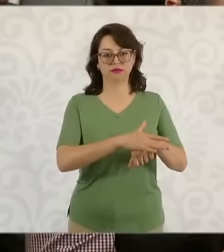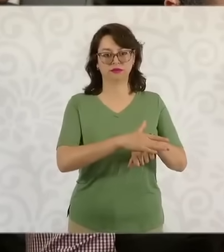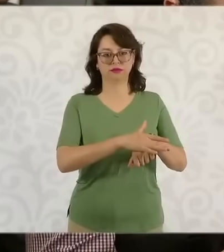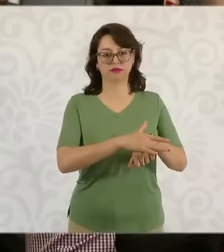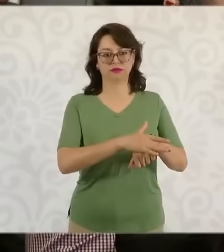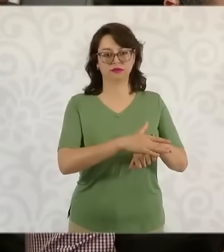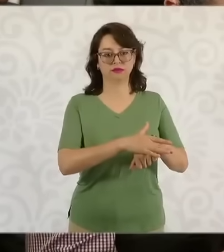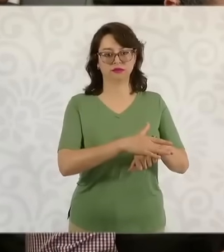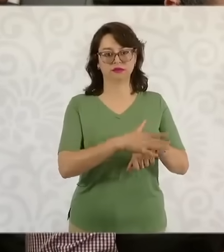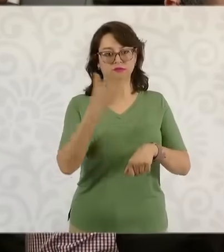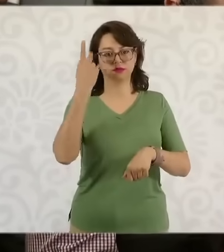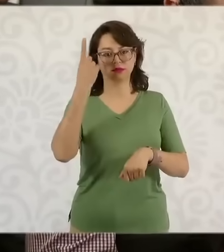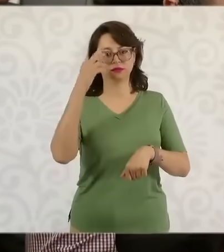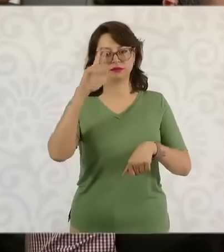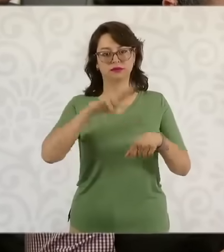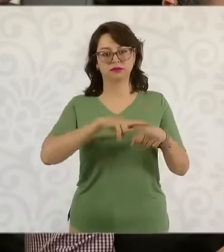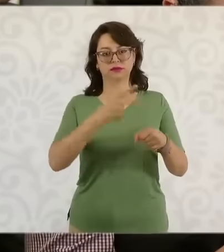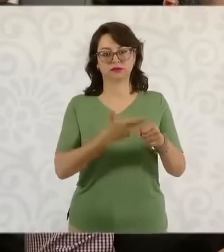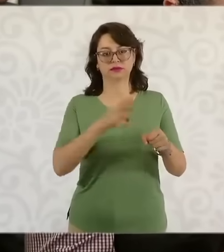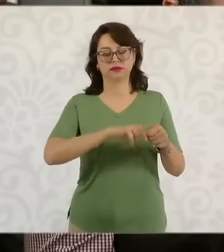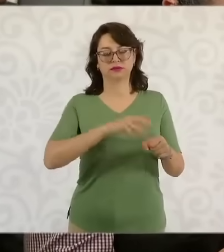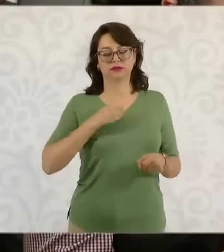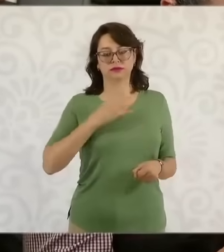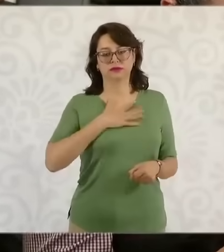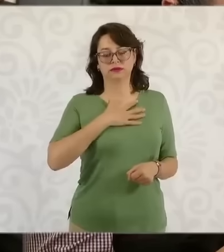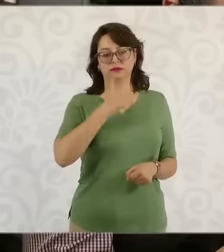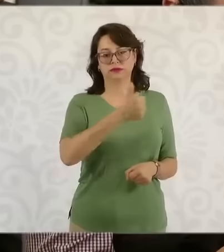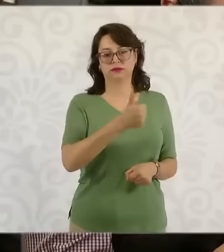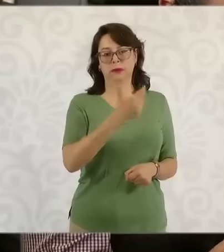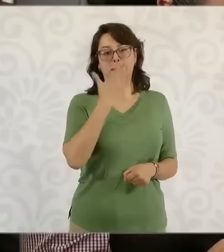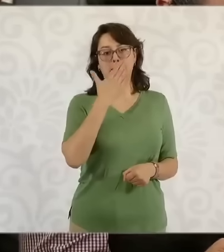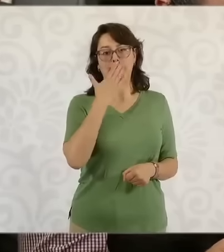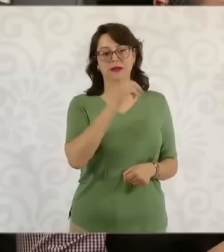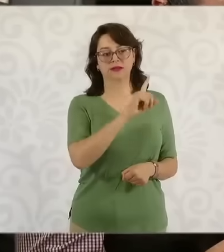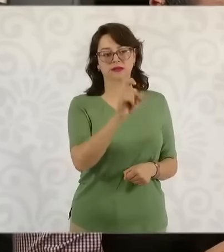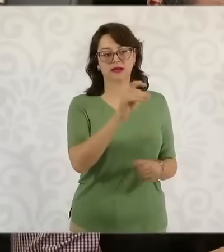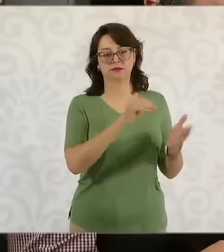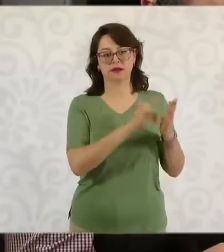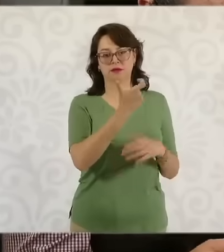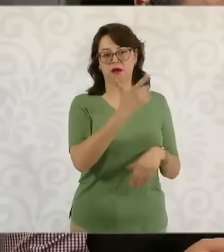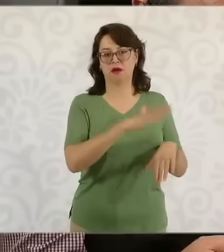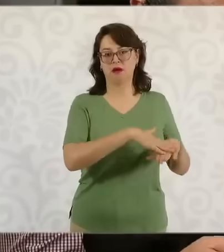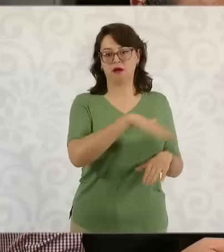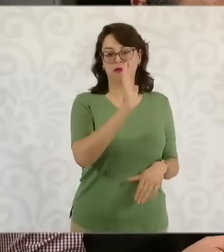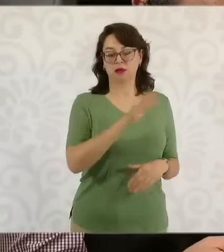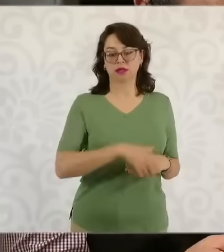la directora del del Hospital Bienestar de Sonora pues que gana más de 100,000 pesos y no pero no sé